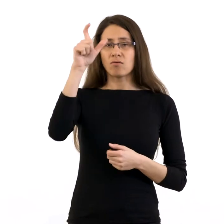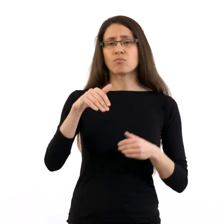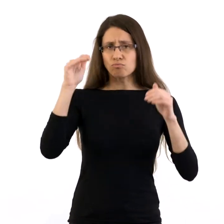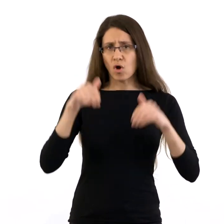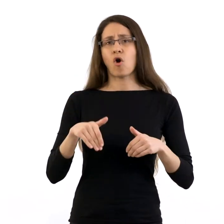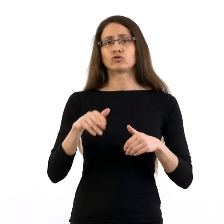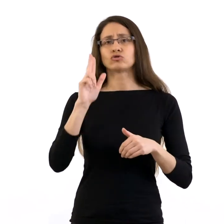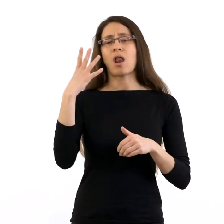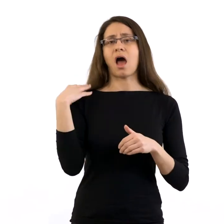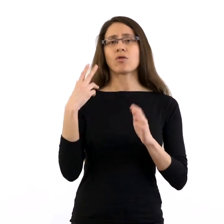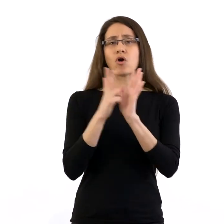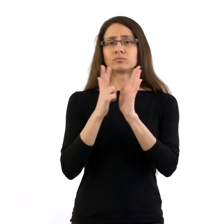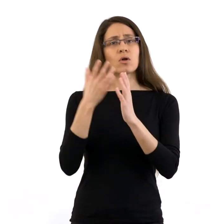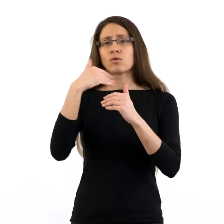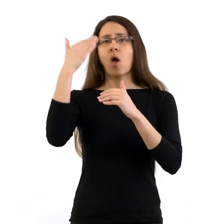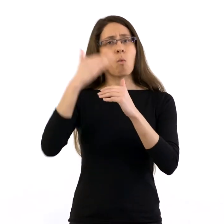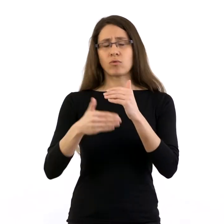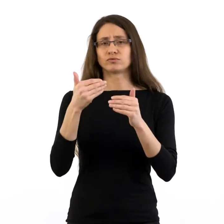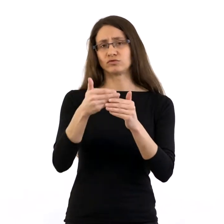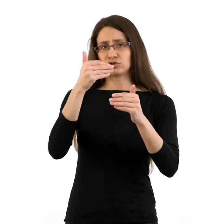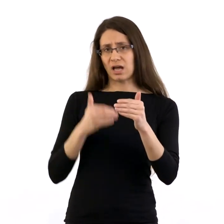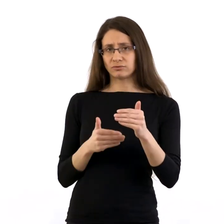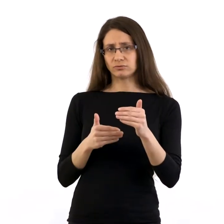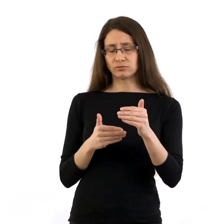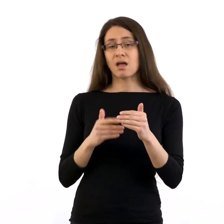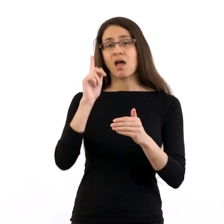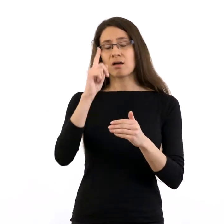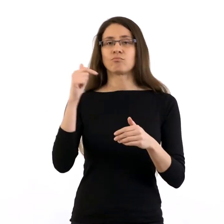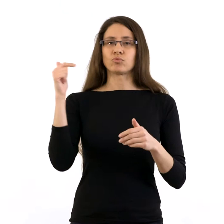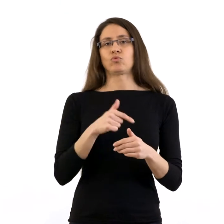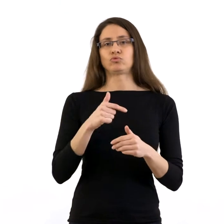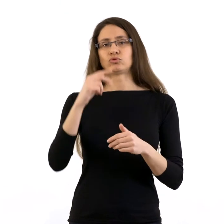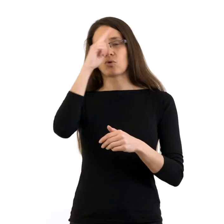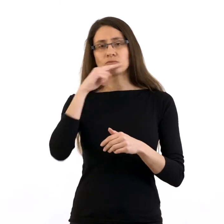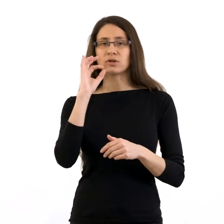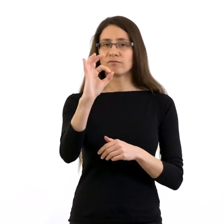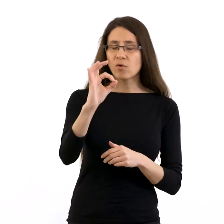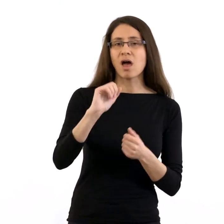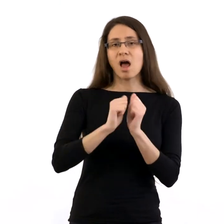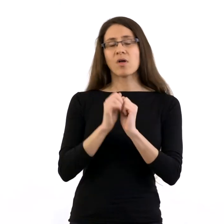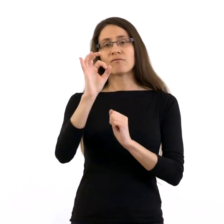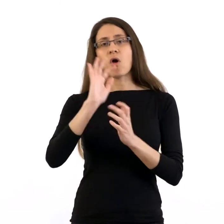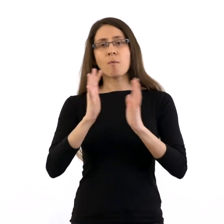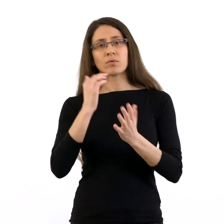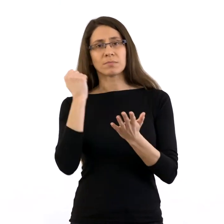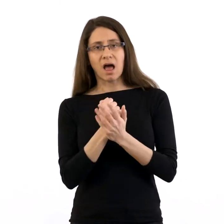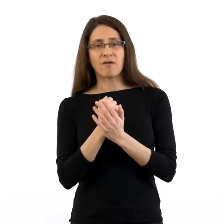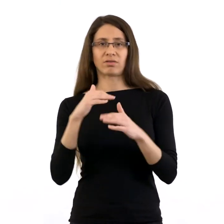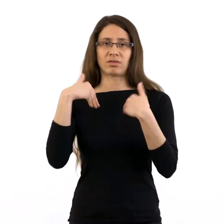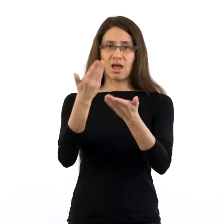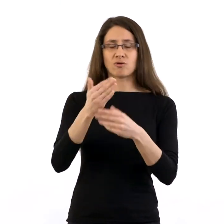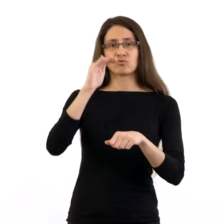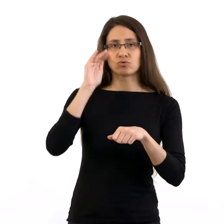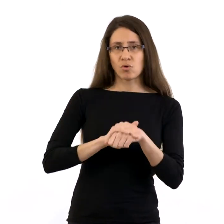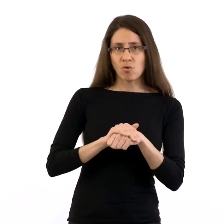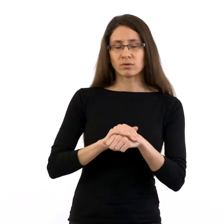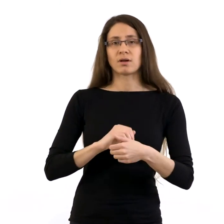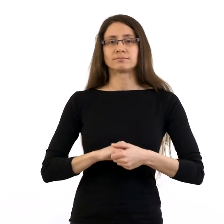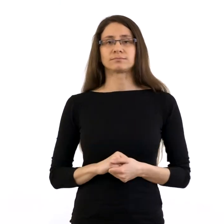Wolontariuszem może być osoba, która nie ukończyła 18 lat, pod warunkiem, że zgodę na to wyrażą jej rodzice lub prawni opiekunowie.